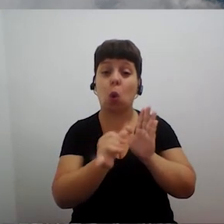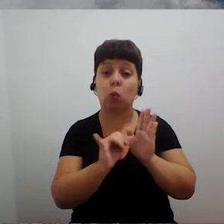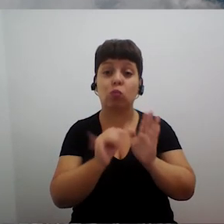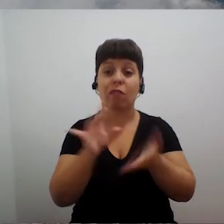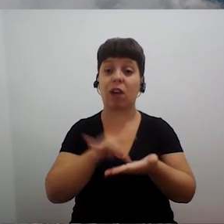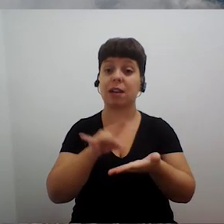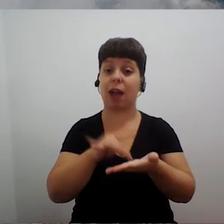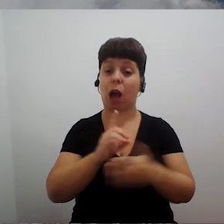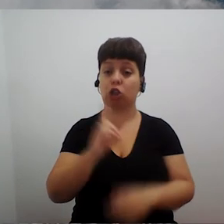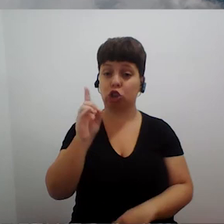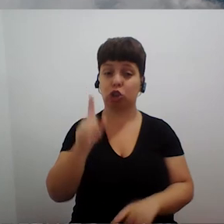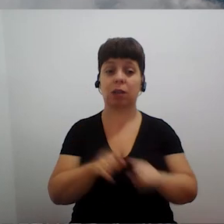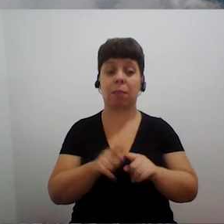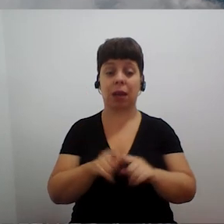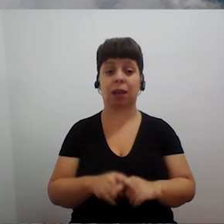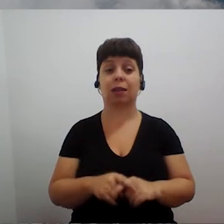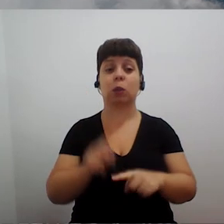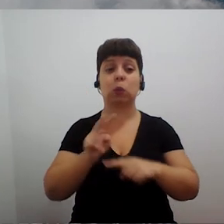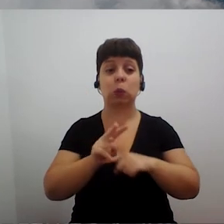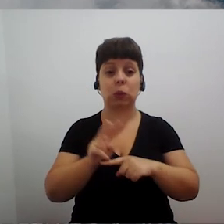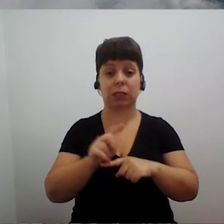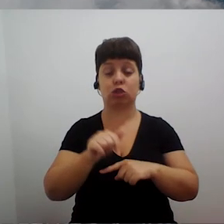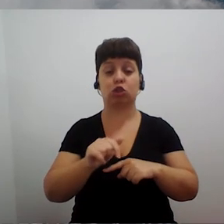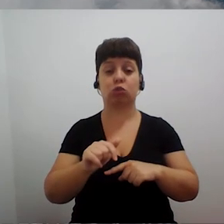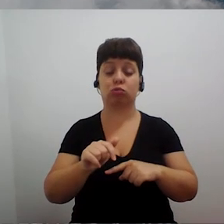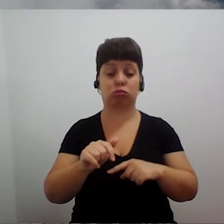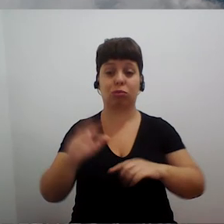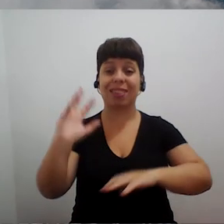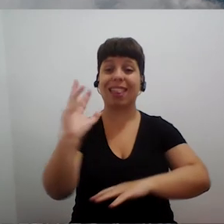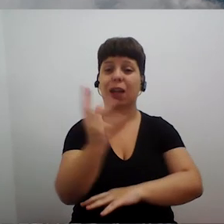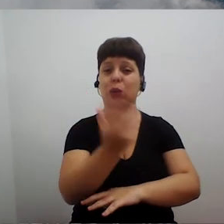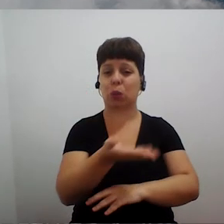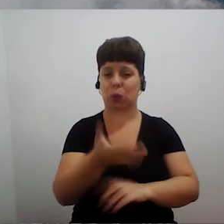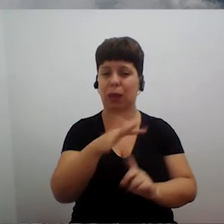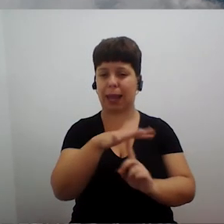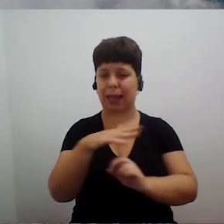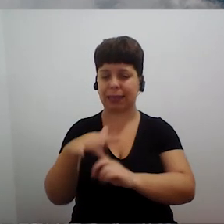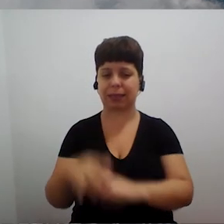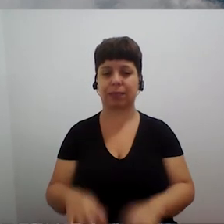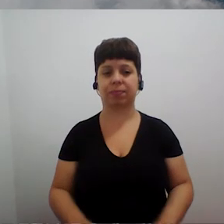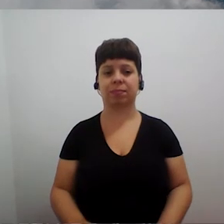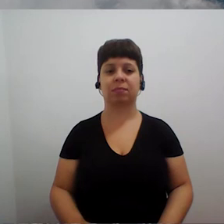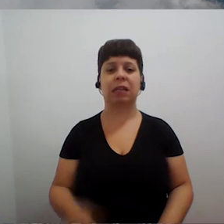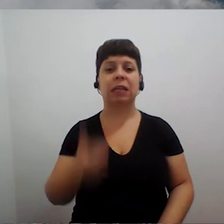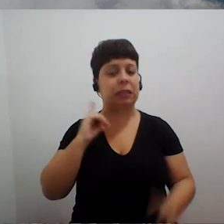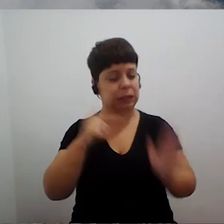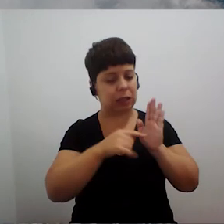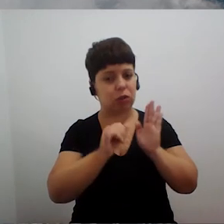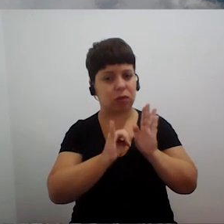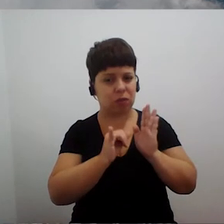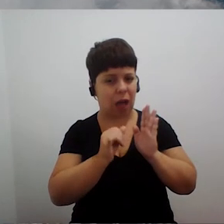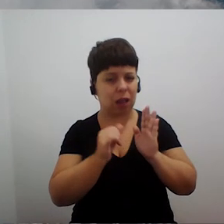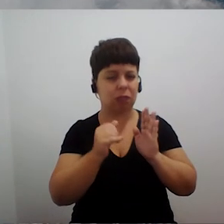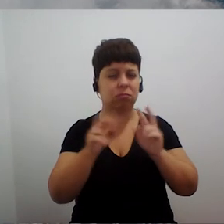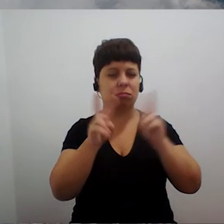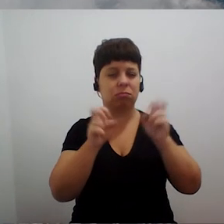bem desse fenômeno natural e Deus quando fala sobre o mar oceano no Alcorão fala um dos as